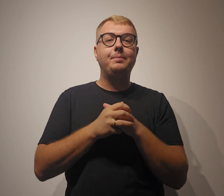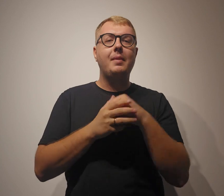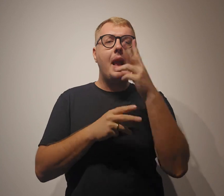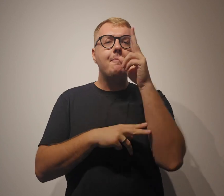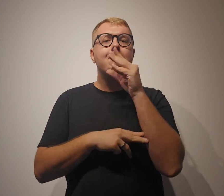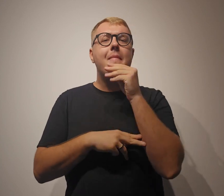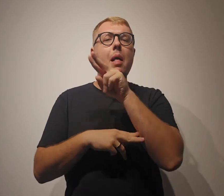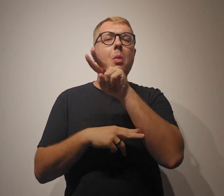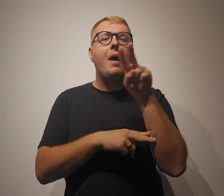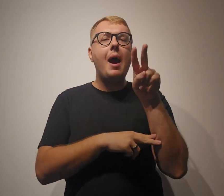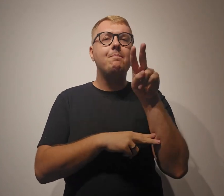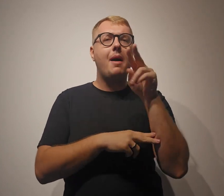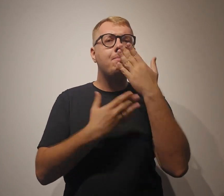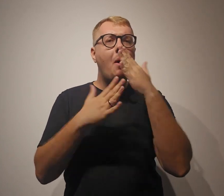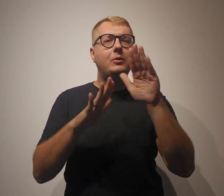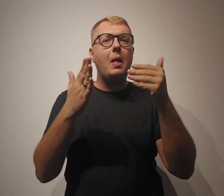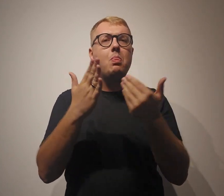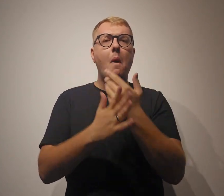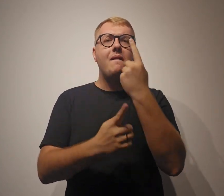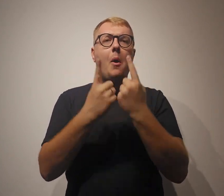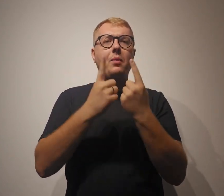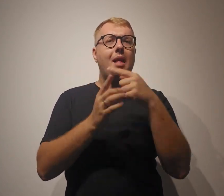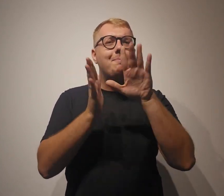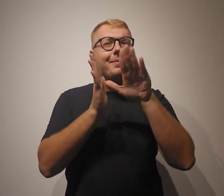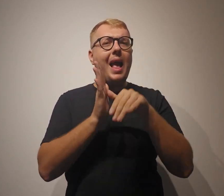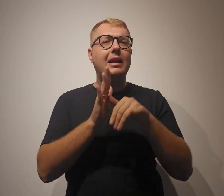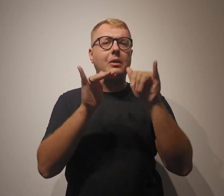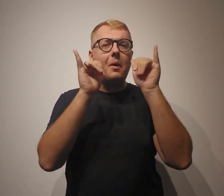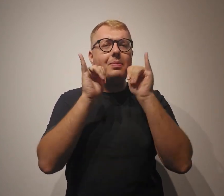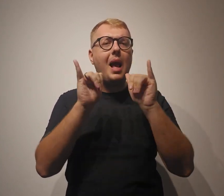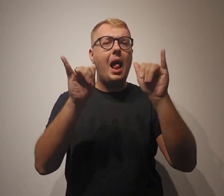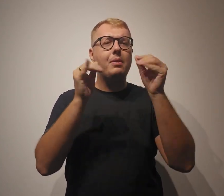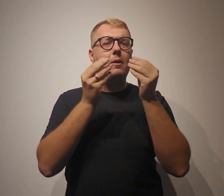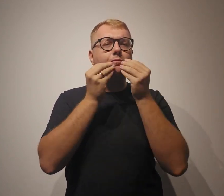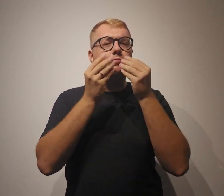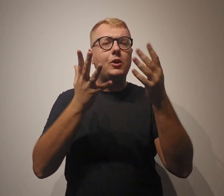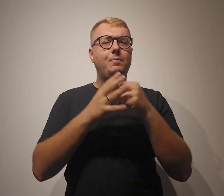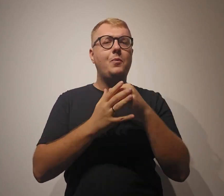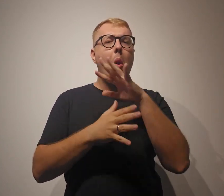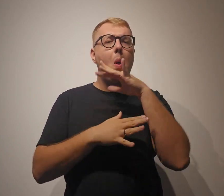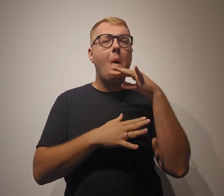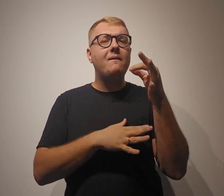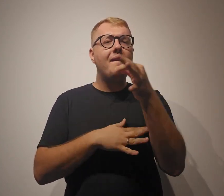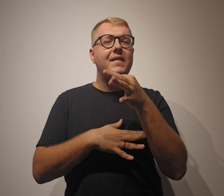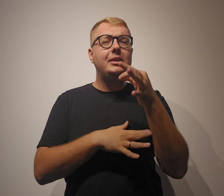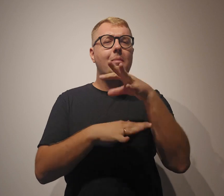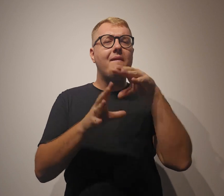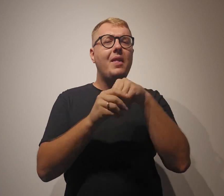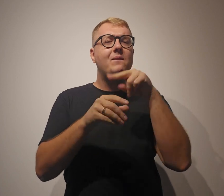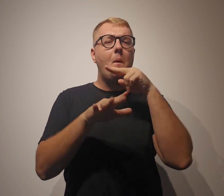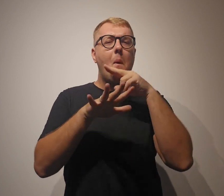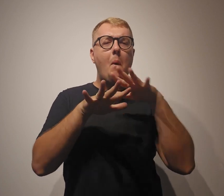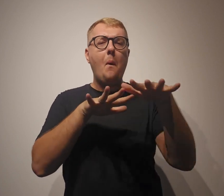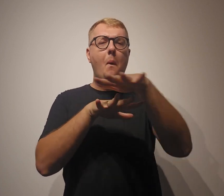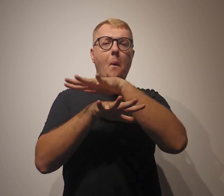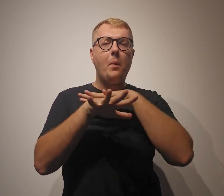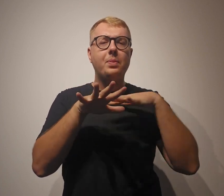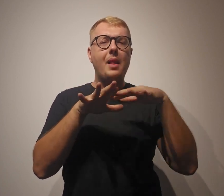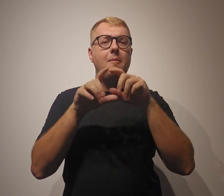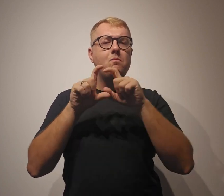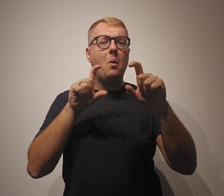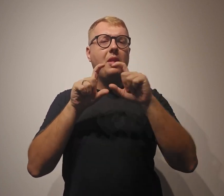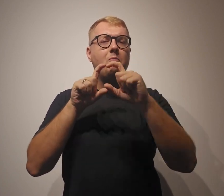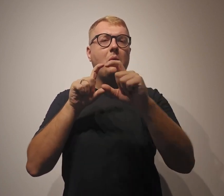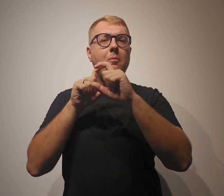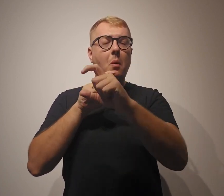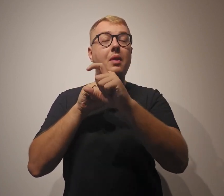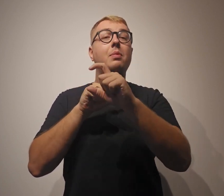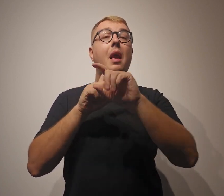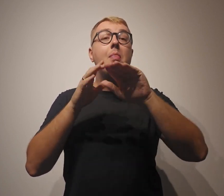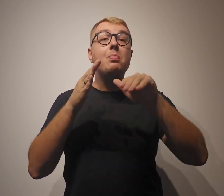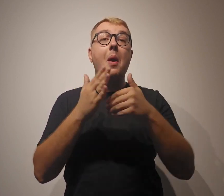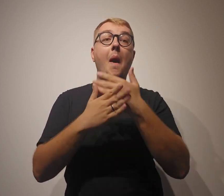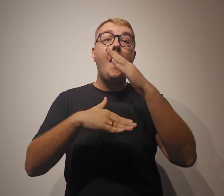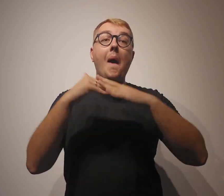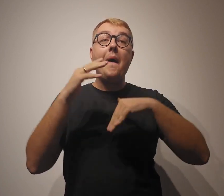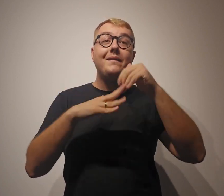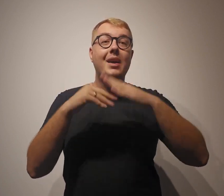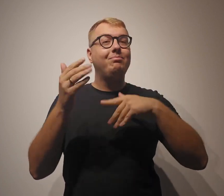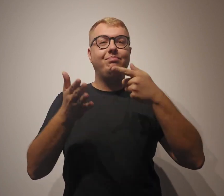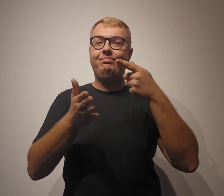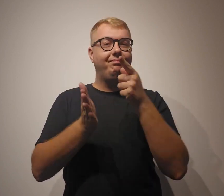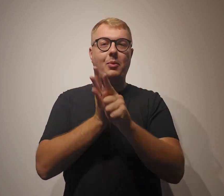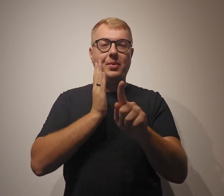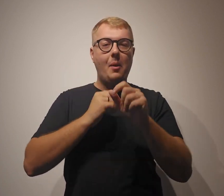Panorama przedstawia Nową Hutę jako miasto idealne – kolorową wyspę otoczoną wodą, z budynkami, które nigdy nie zostały wybudowane.